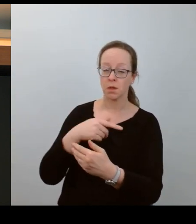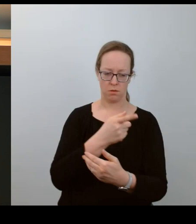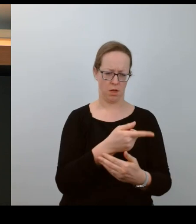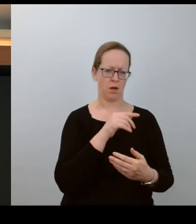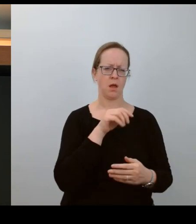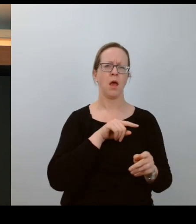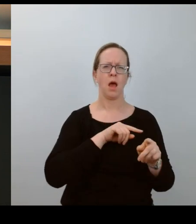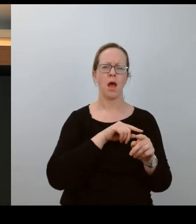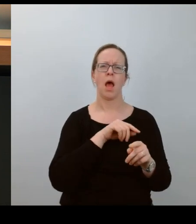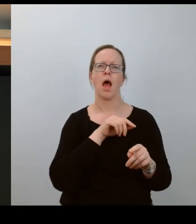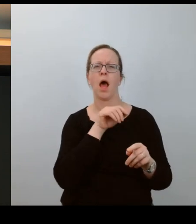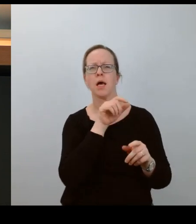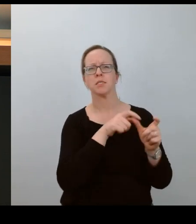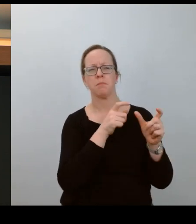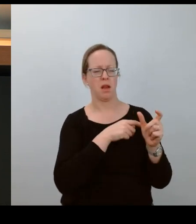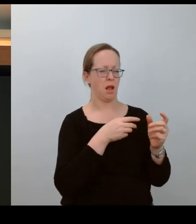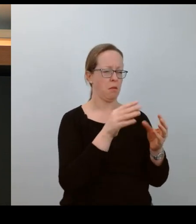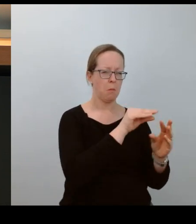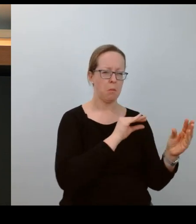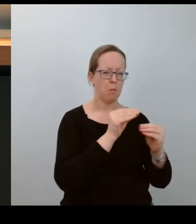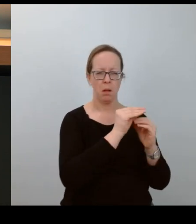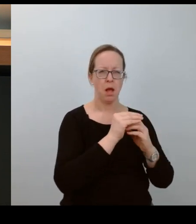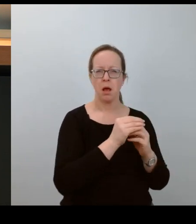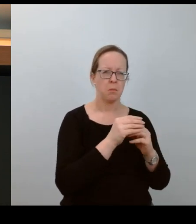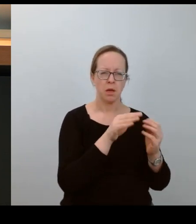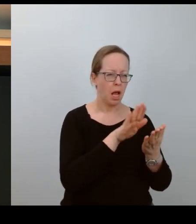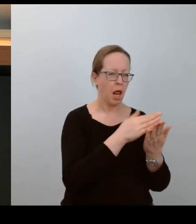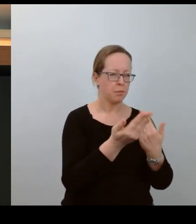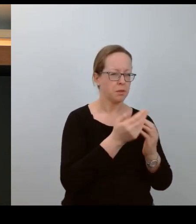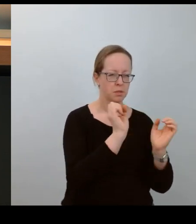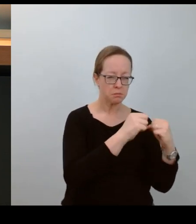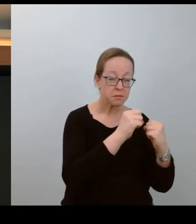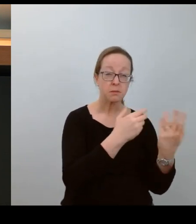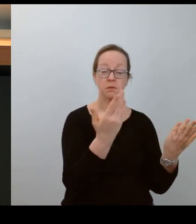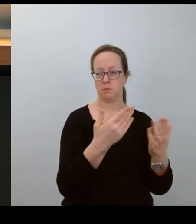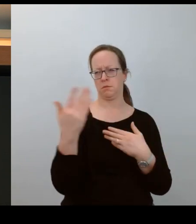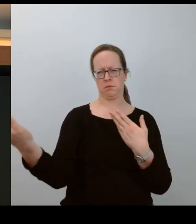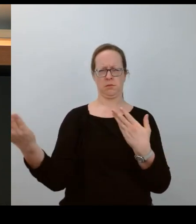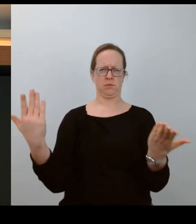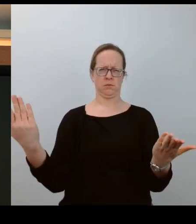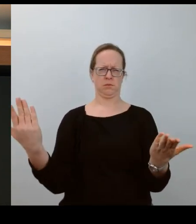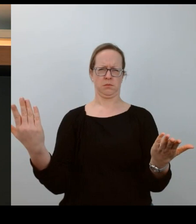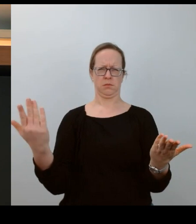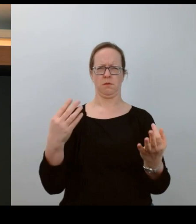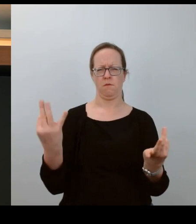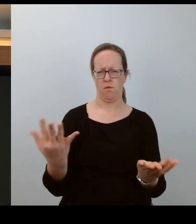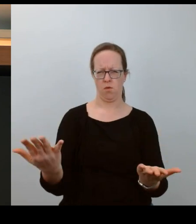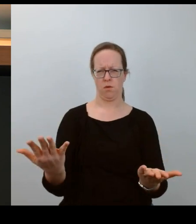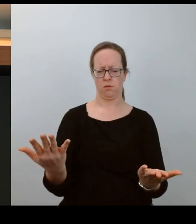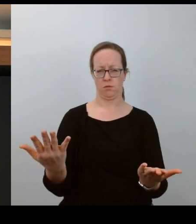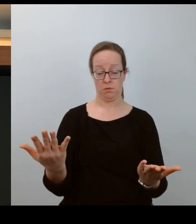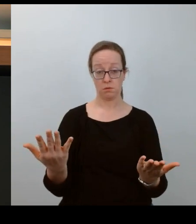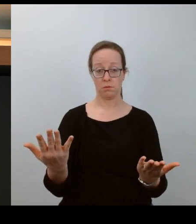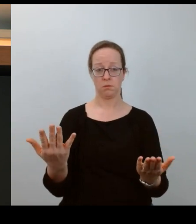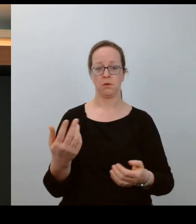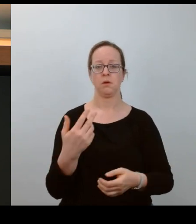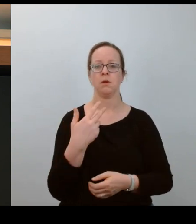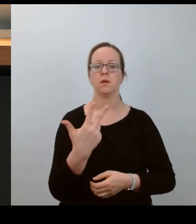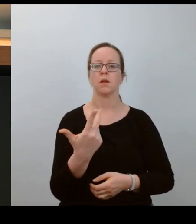Koalitionäre gar nicht mehr die Gelegenheit haben, zu dritt sowas zu machen. Überlassen Sie das ganze anderen, damit wir an der Stelle auch weiterkommen.